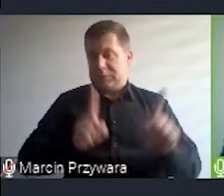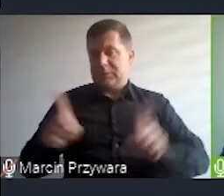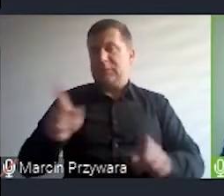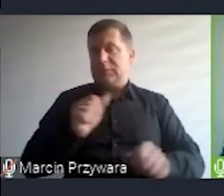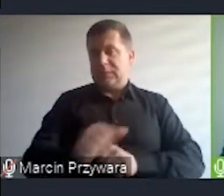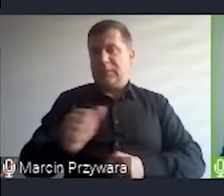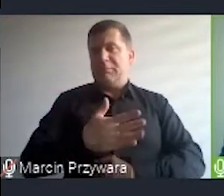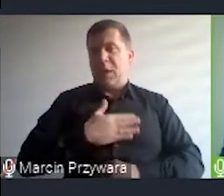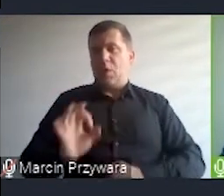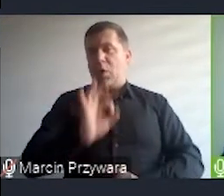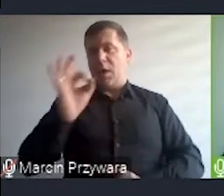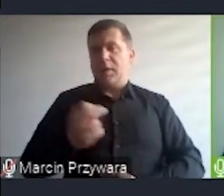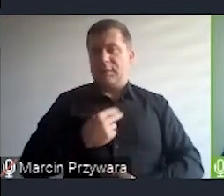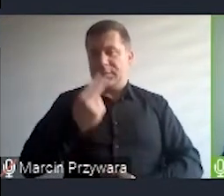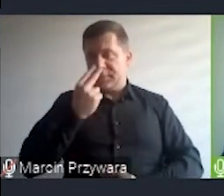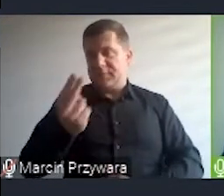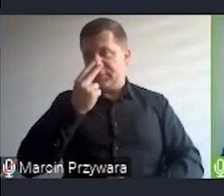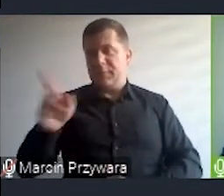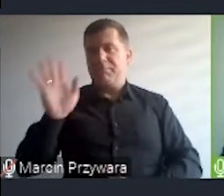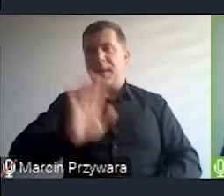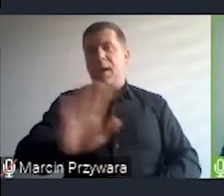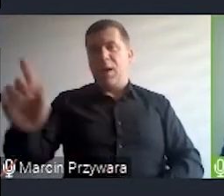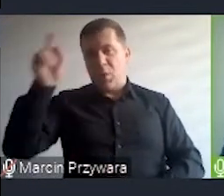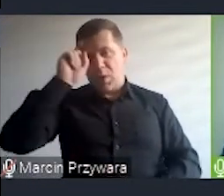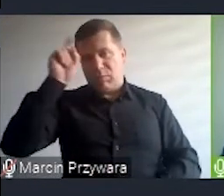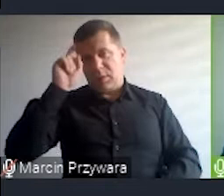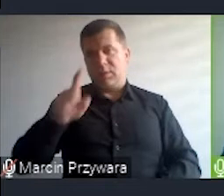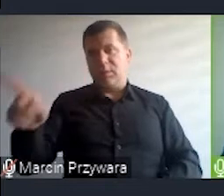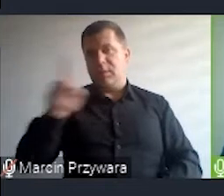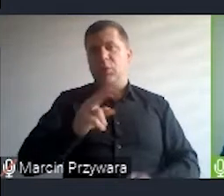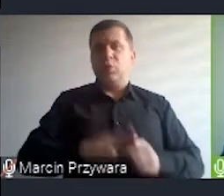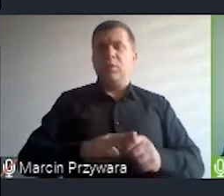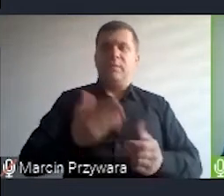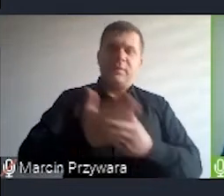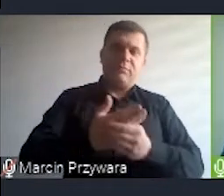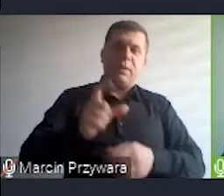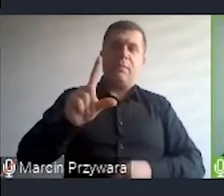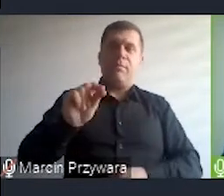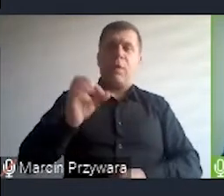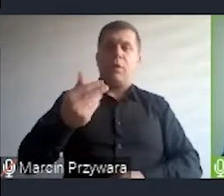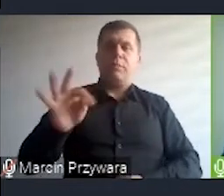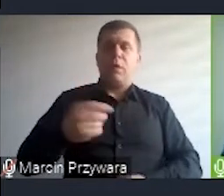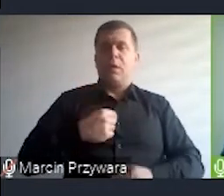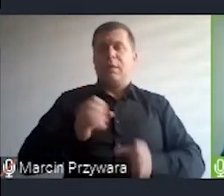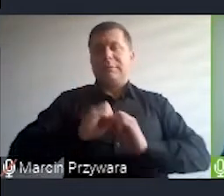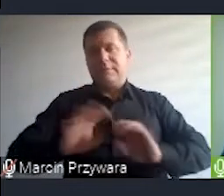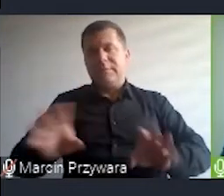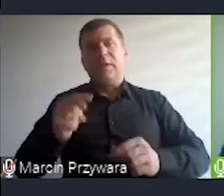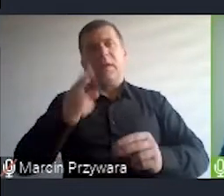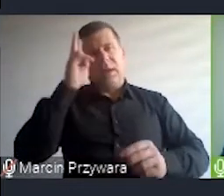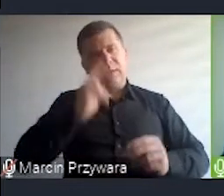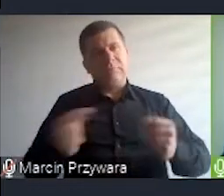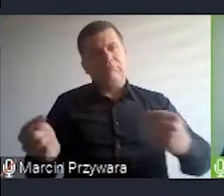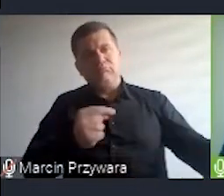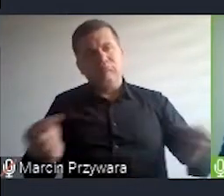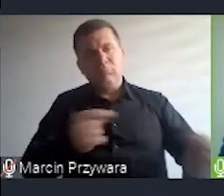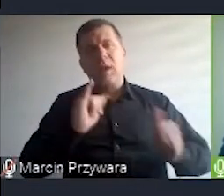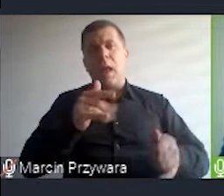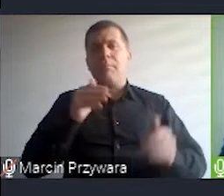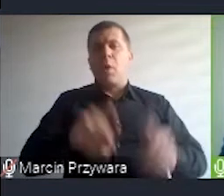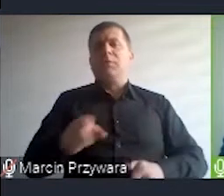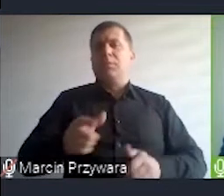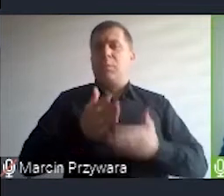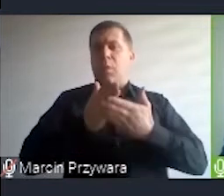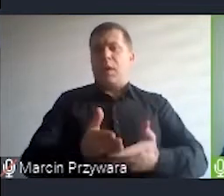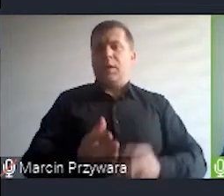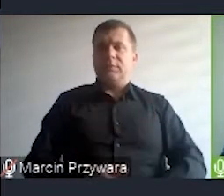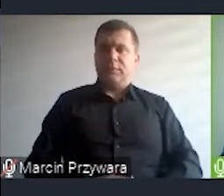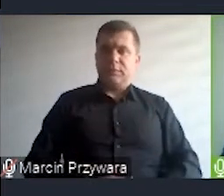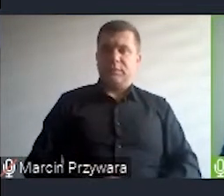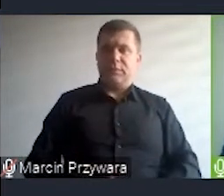Mam okazję wyciągać z takich kłopotów podmioty, prostować, dogadywać z instytucją w jaki sposób możemy sobie z tym poradzić,